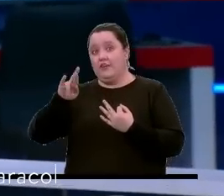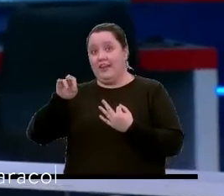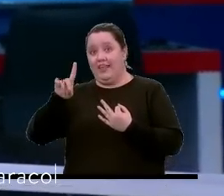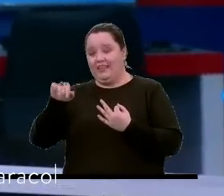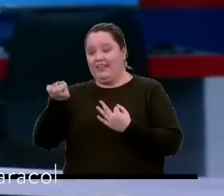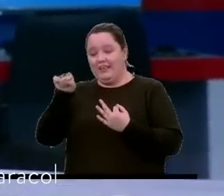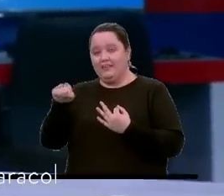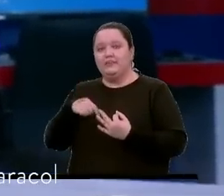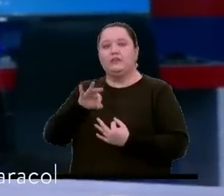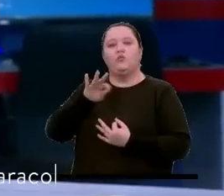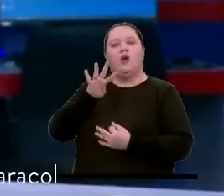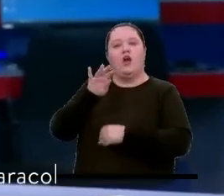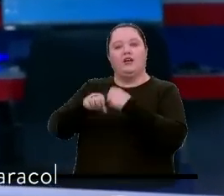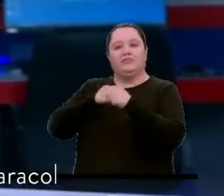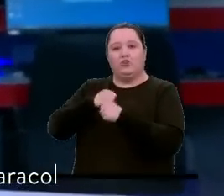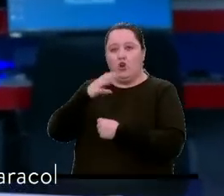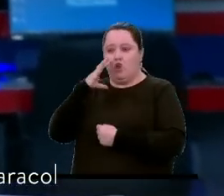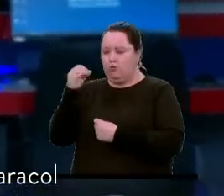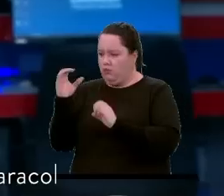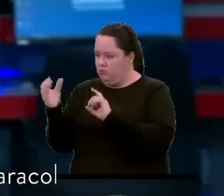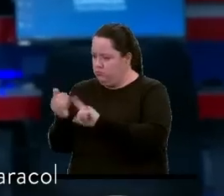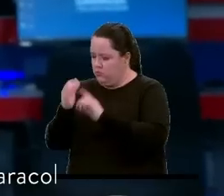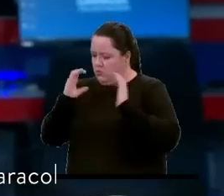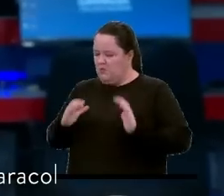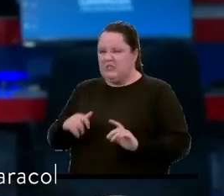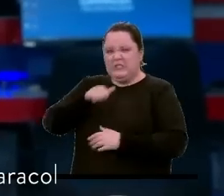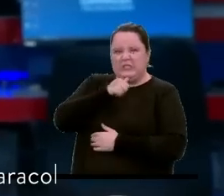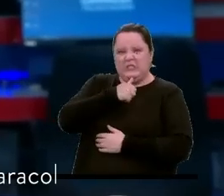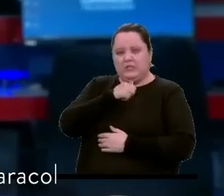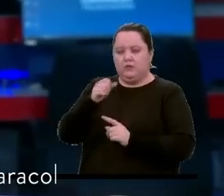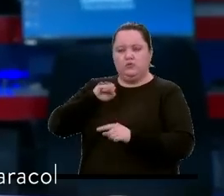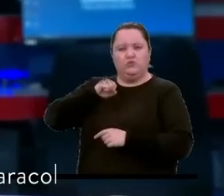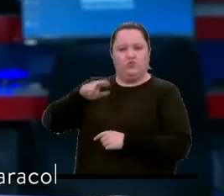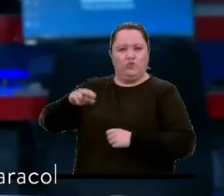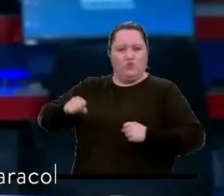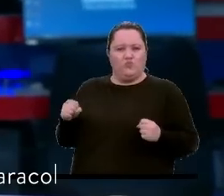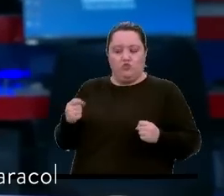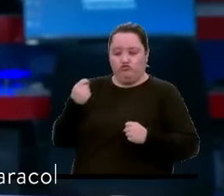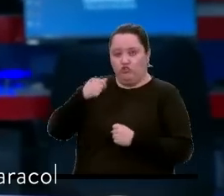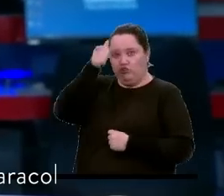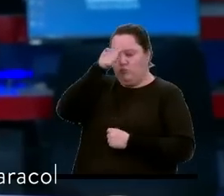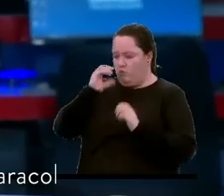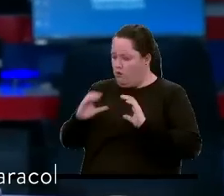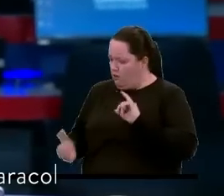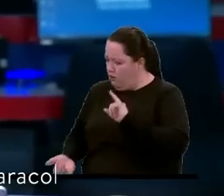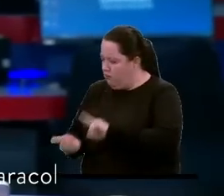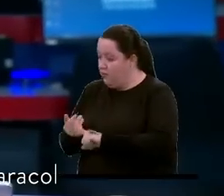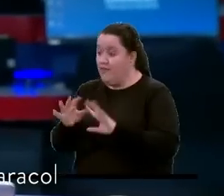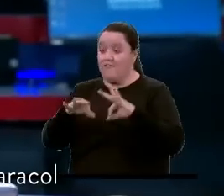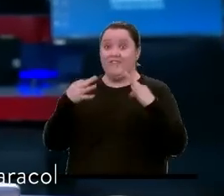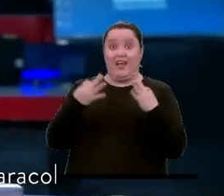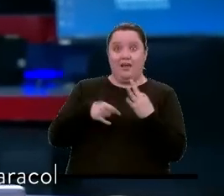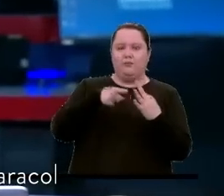Caracol.